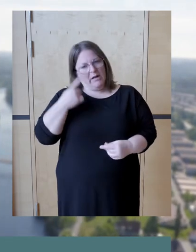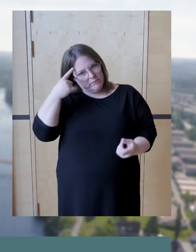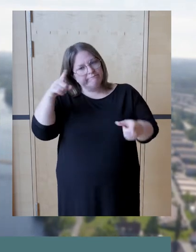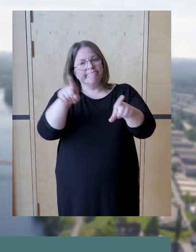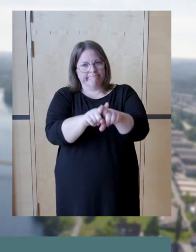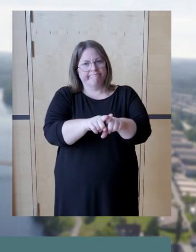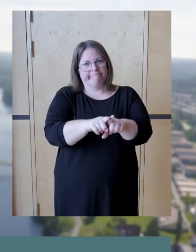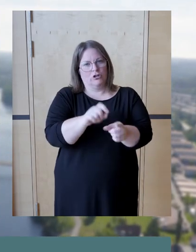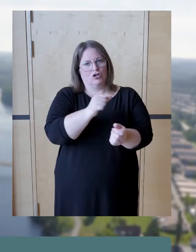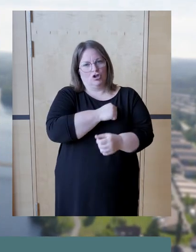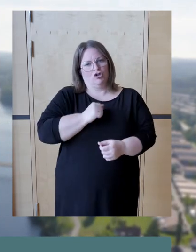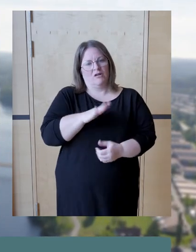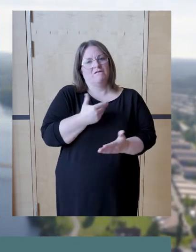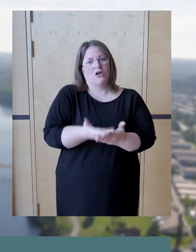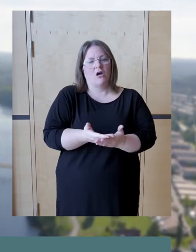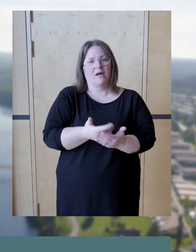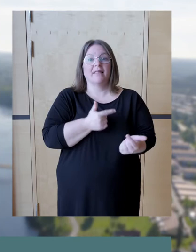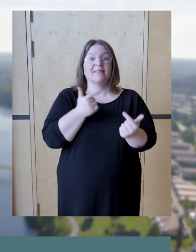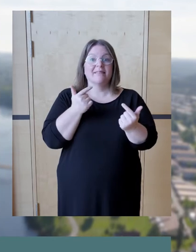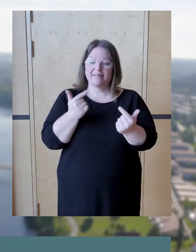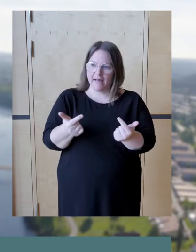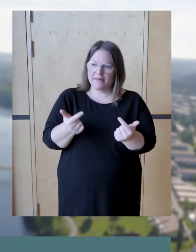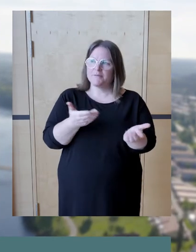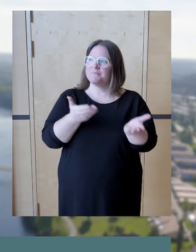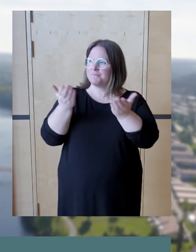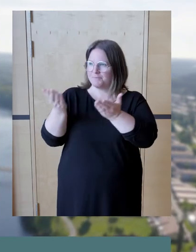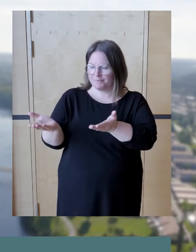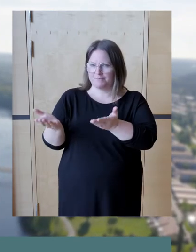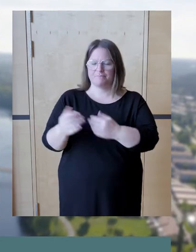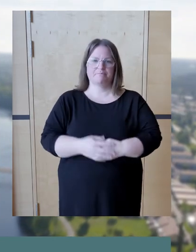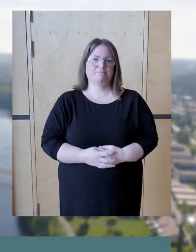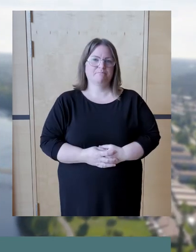Tack ska du ha telefonnumret till Mats Ekman Socialdemokraterna det efter Stina Engström Varsågod Mats